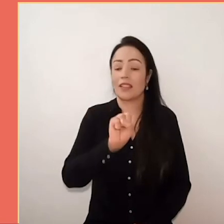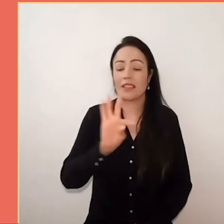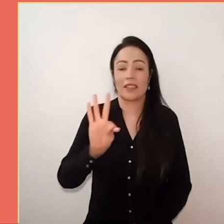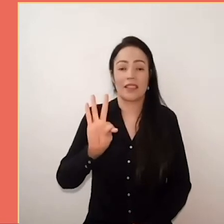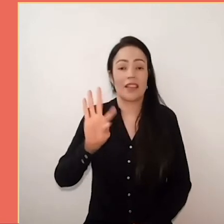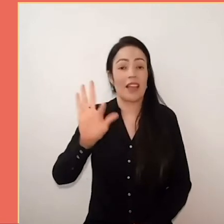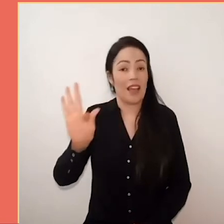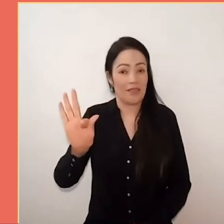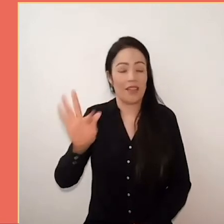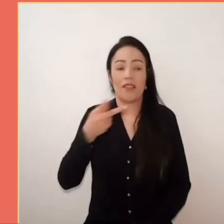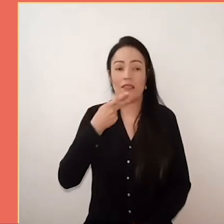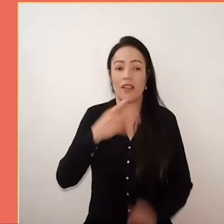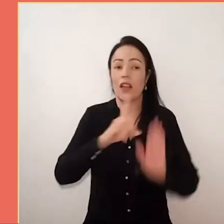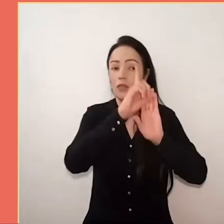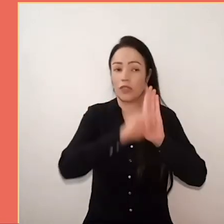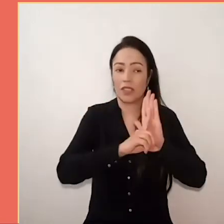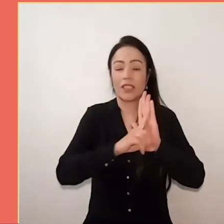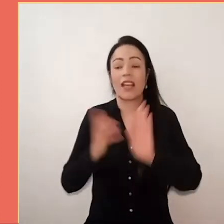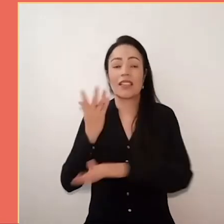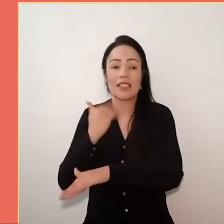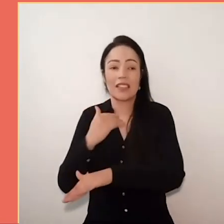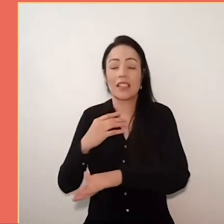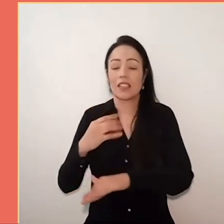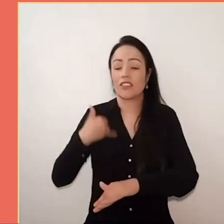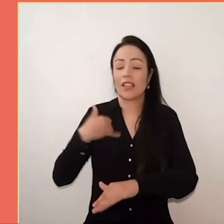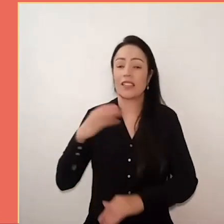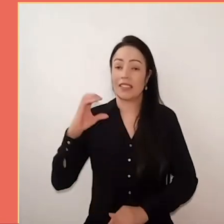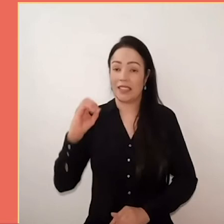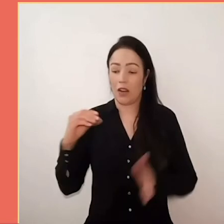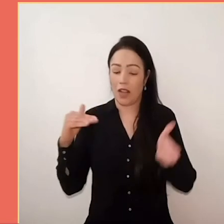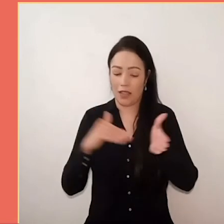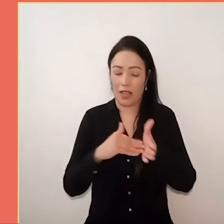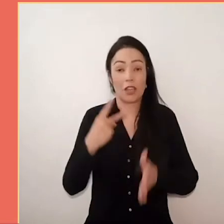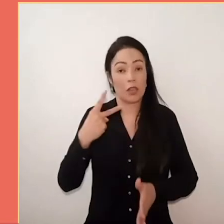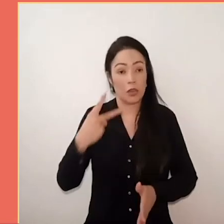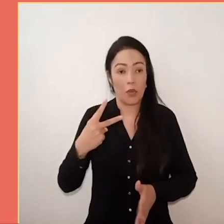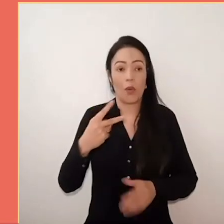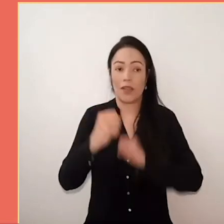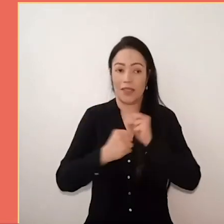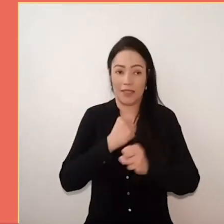de 0 a 2 anos, por uma pergunta que a Secretaria, eu acho que a de São Paulo, fez ao supremo tribunal